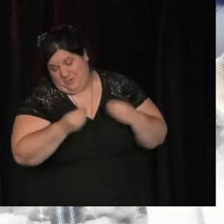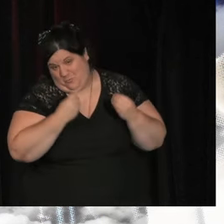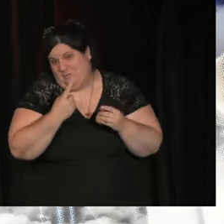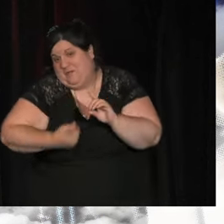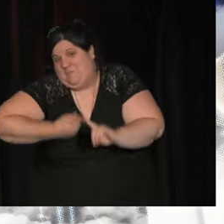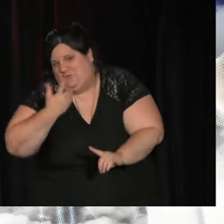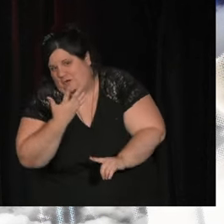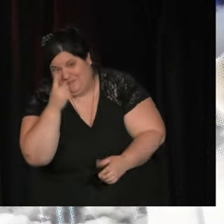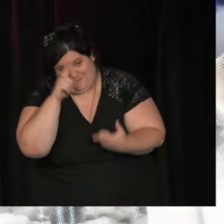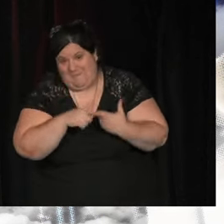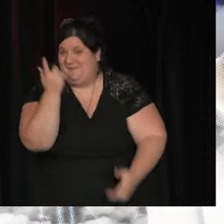Comme quoi, on retourne toujours sur le même sujet.